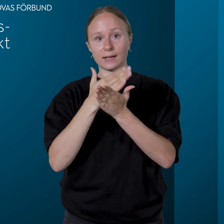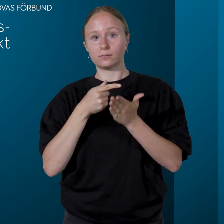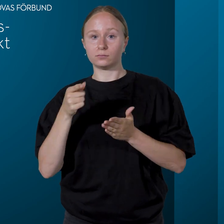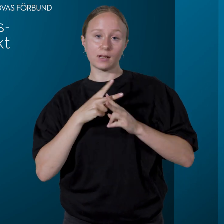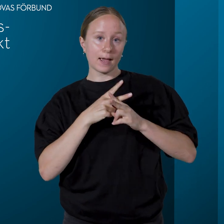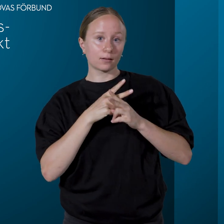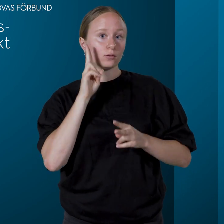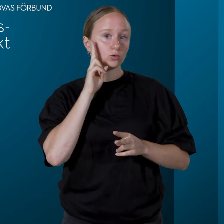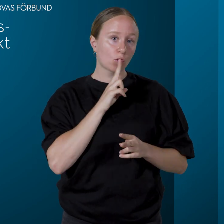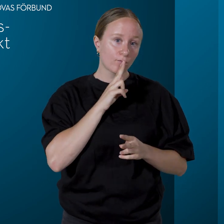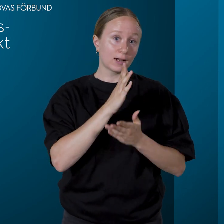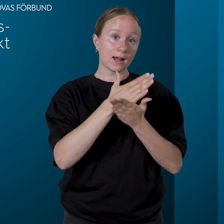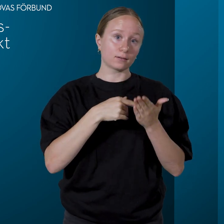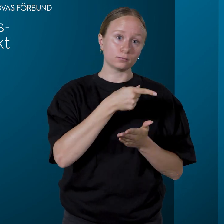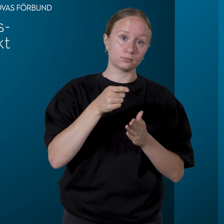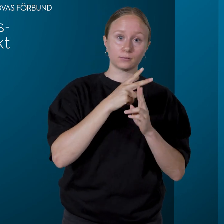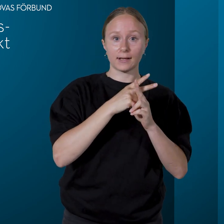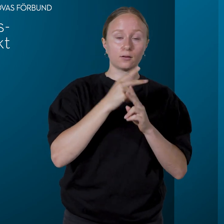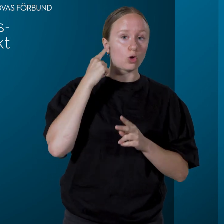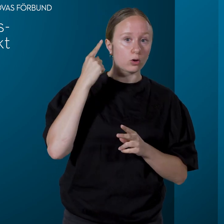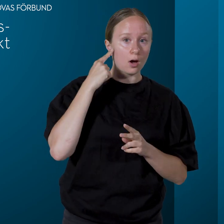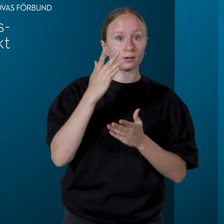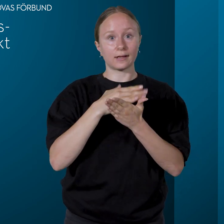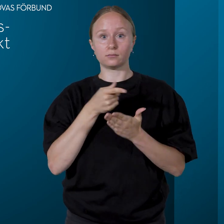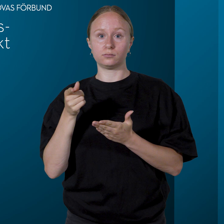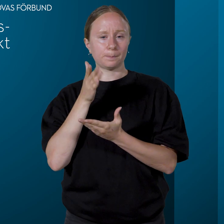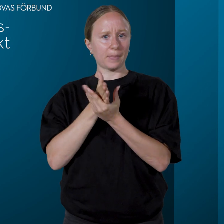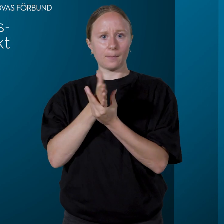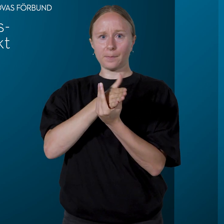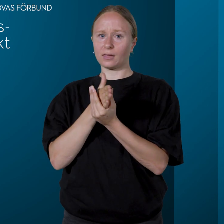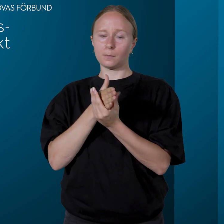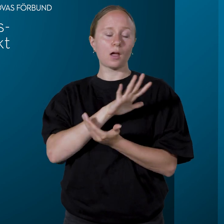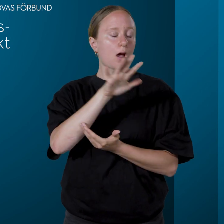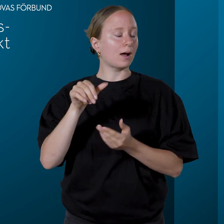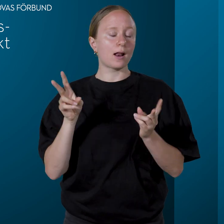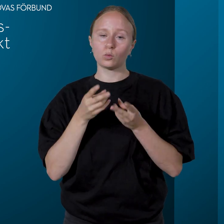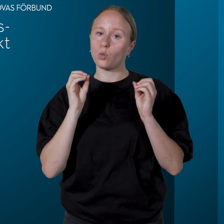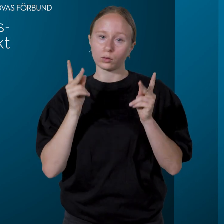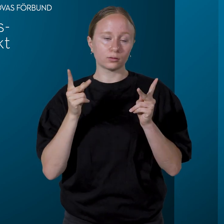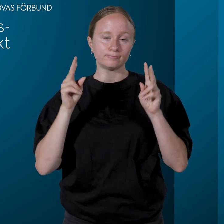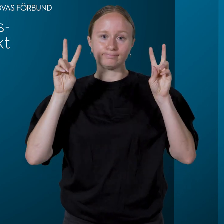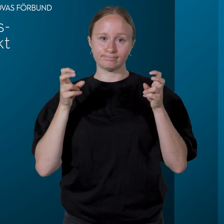"En del identifierar sig som döva, andra som hörande och några mitt emellan." "Allt är okej.”